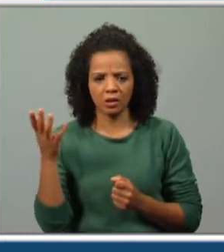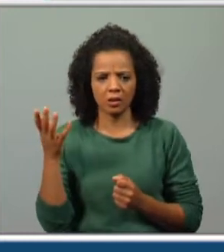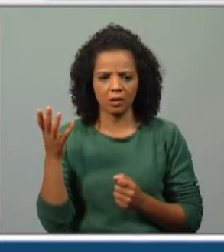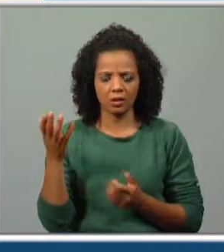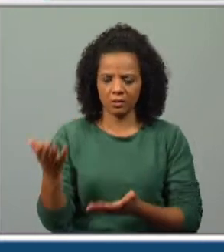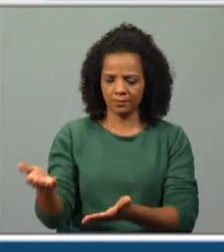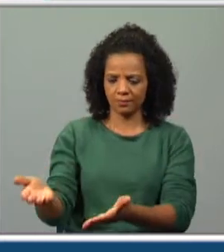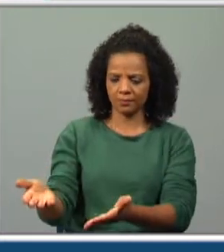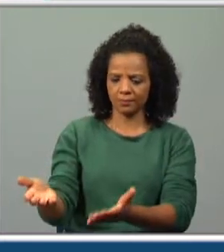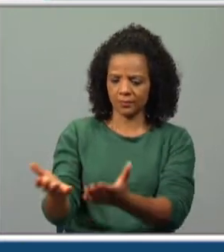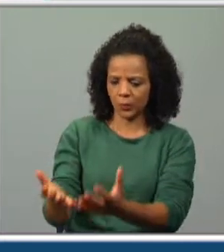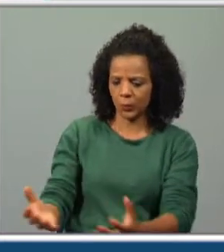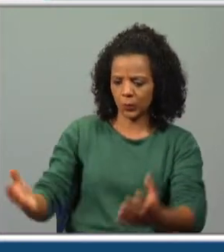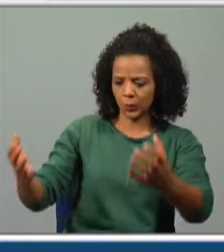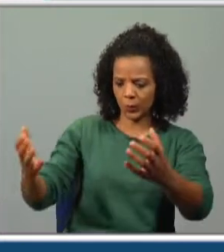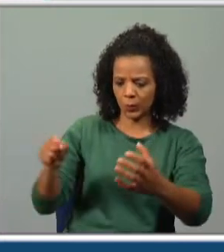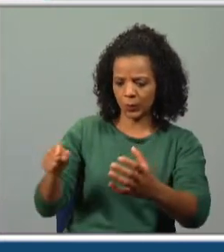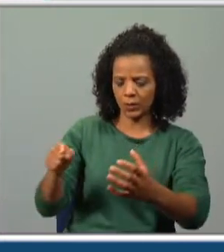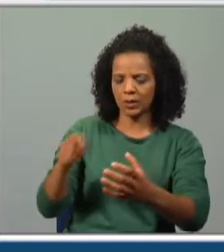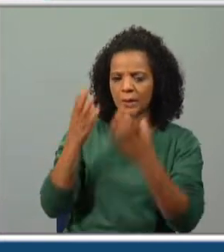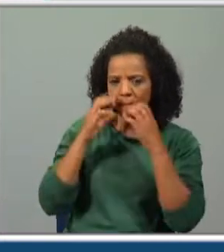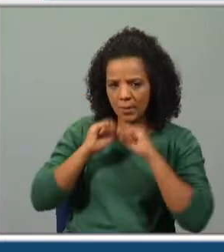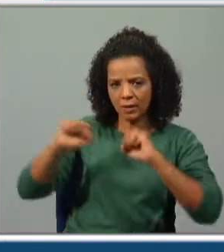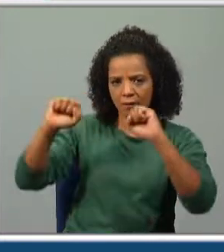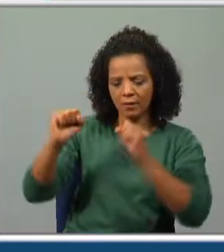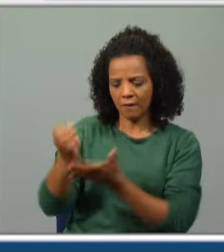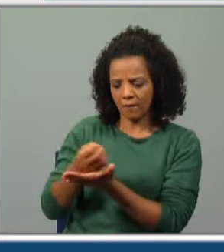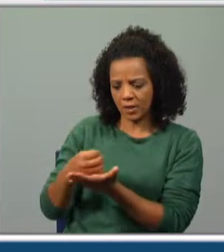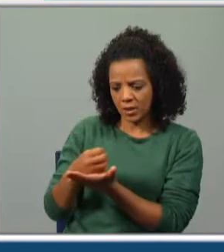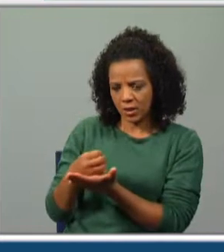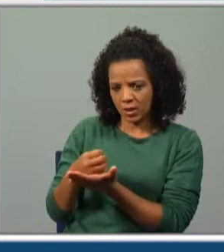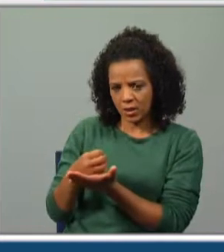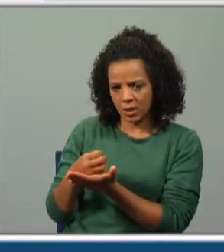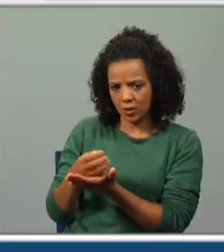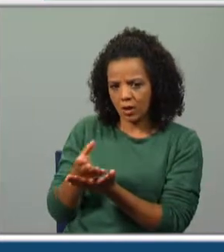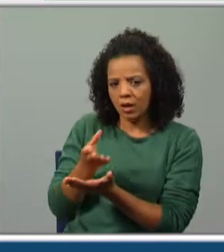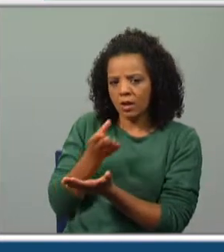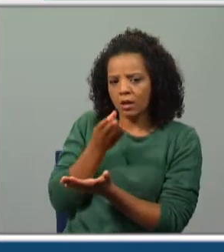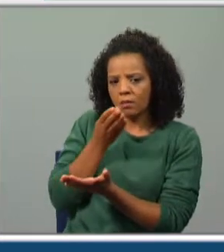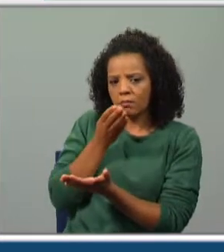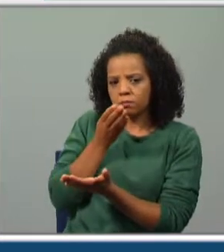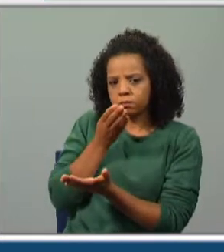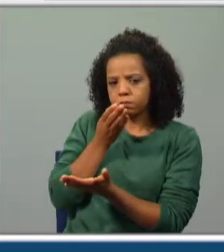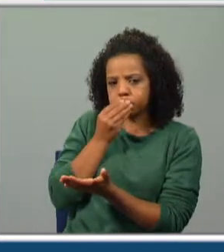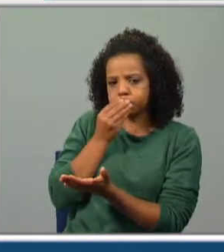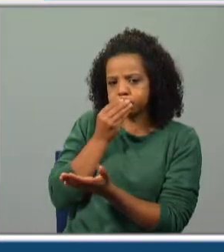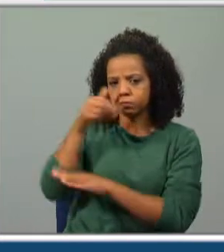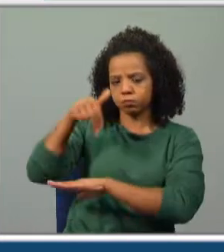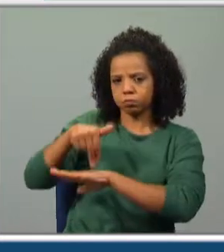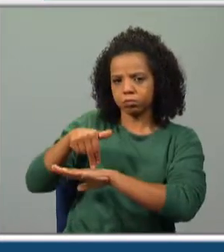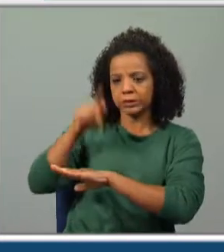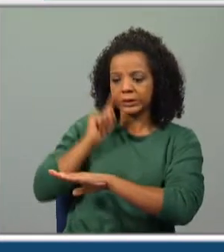lá estava junto do berço de marfim vazio muda e irda aquela que o salvar 它就在空的象牙搖籃旁改變並去拯救他的那個人